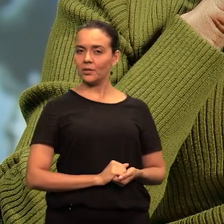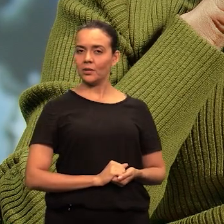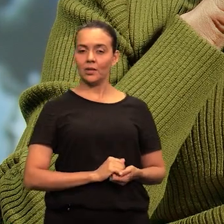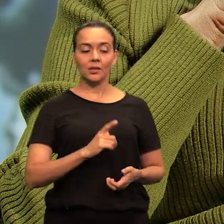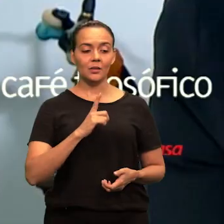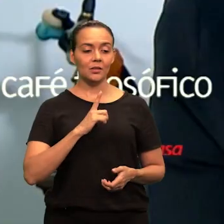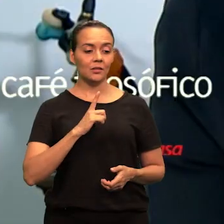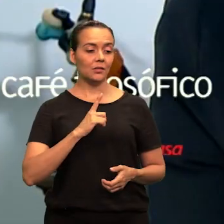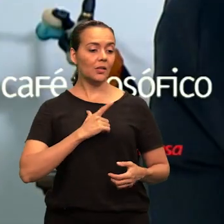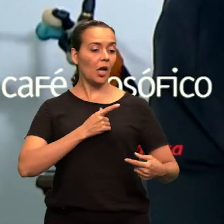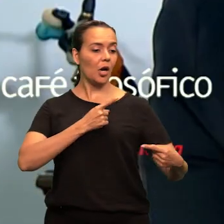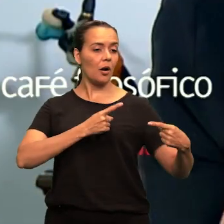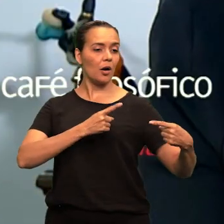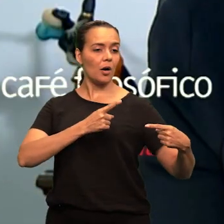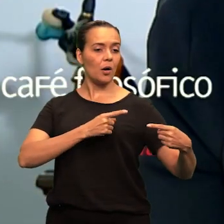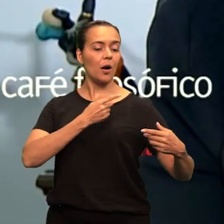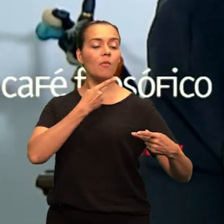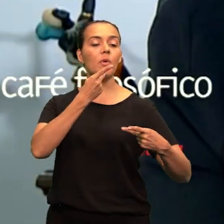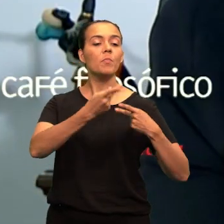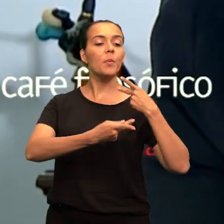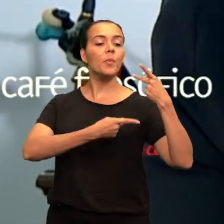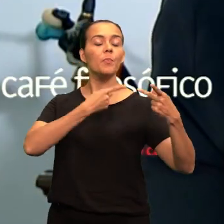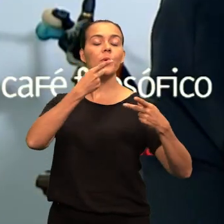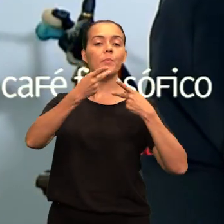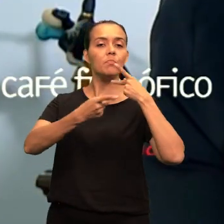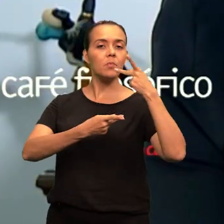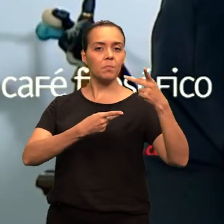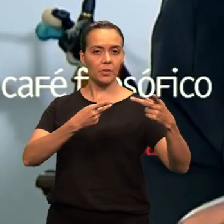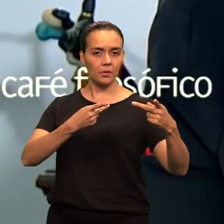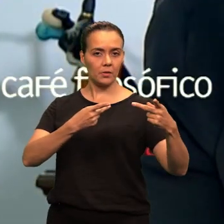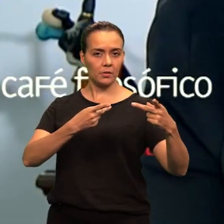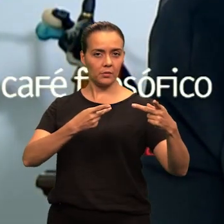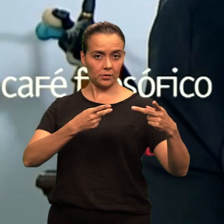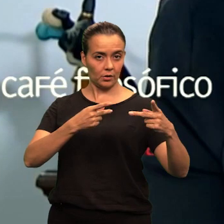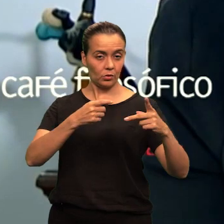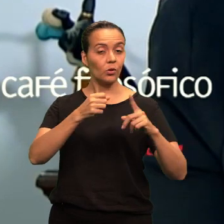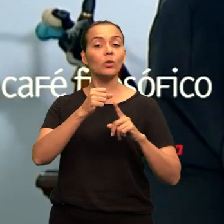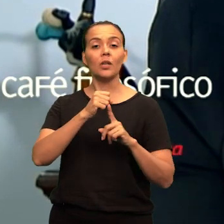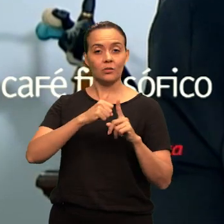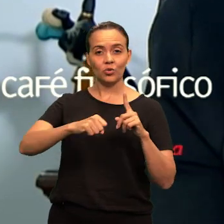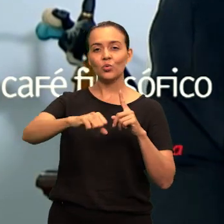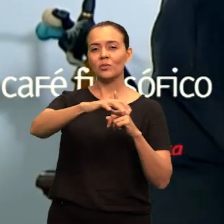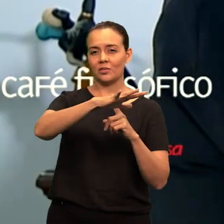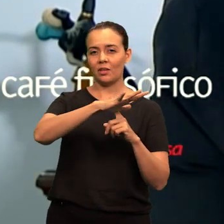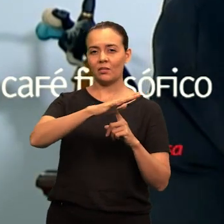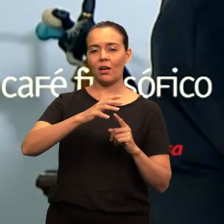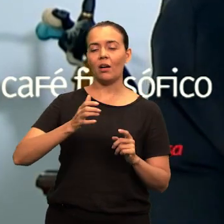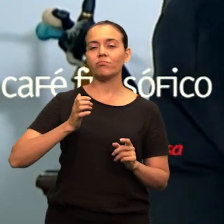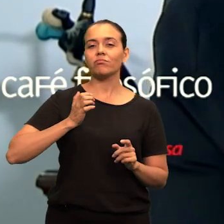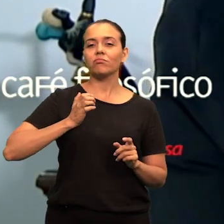colocados no lugar do discurso autorizado. Então, o privilégio social gera o privilégio epistêmico.